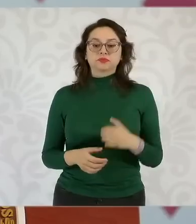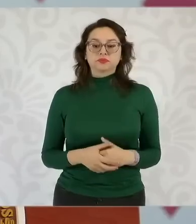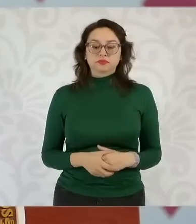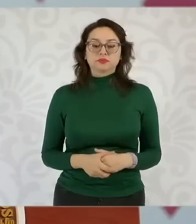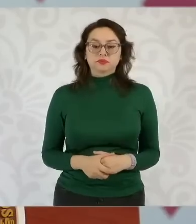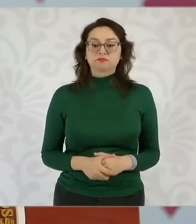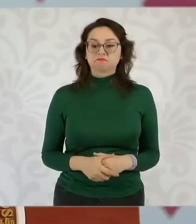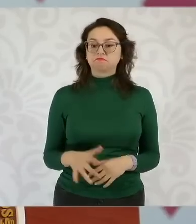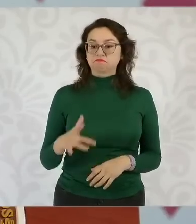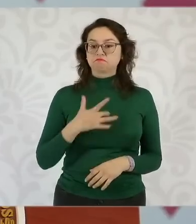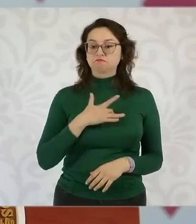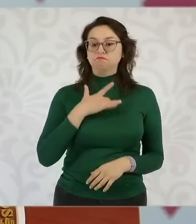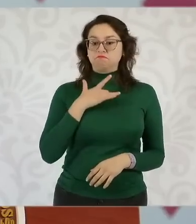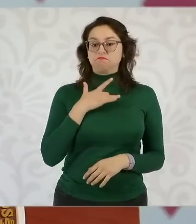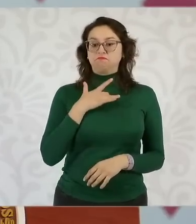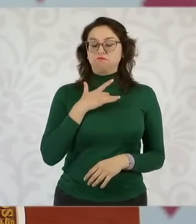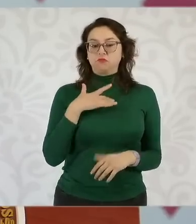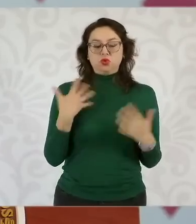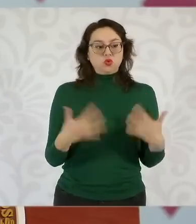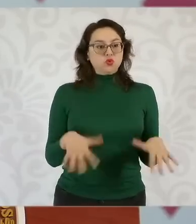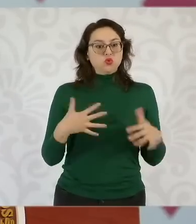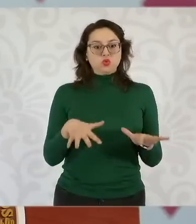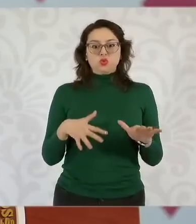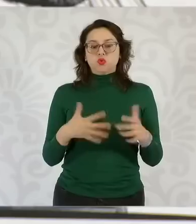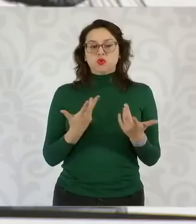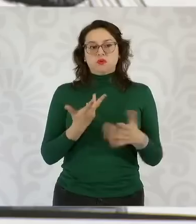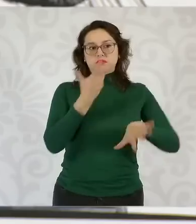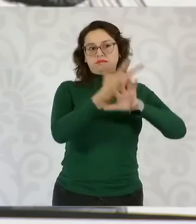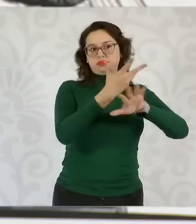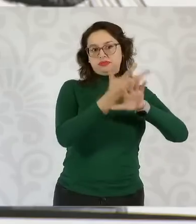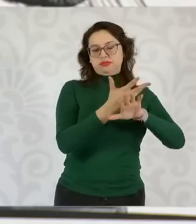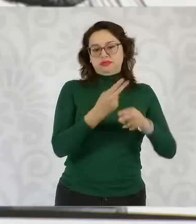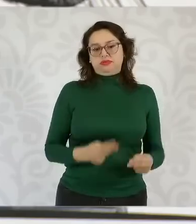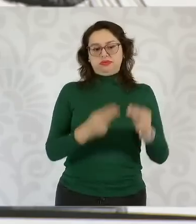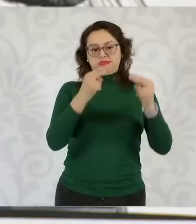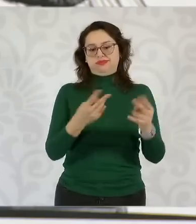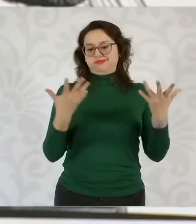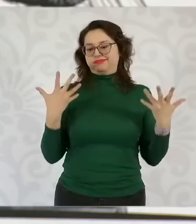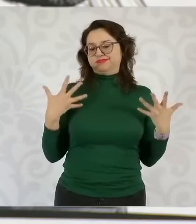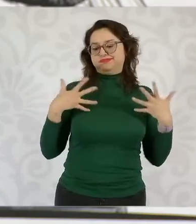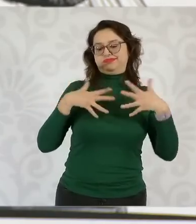la primero la integración comercial que hay con Estados Unidos El otro día Marcelo ebrard aquí